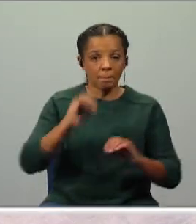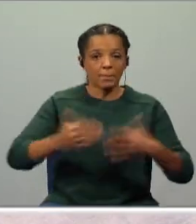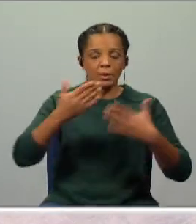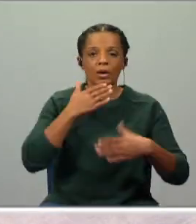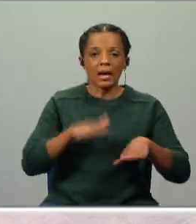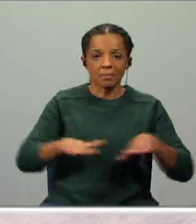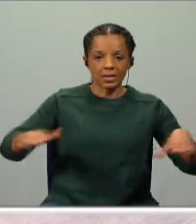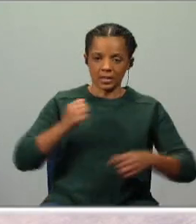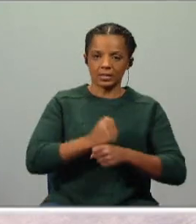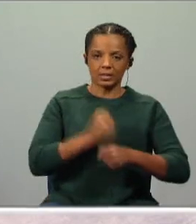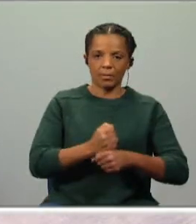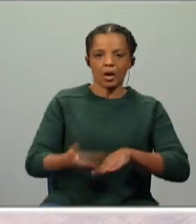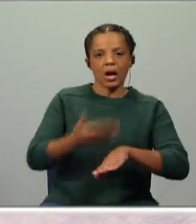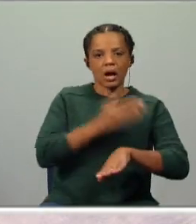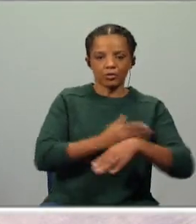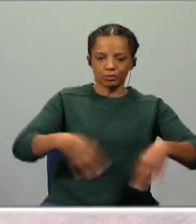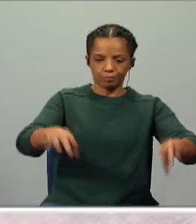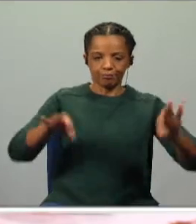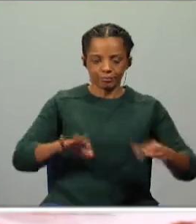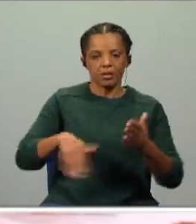É muito importante termos a mesa de trabalho forrada